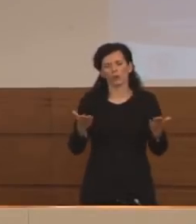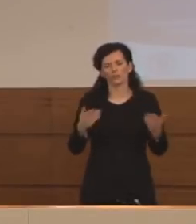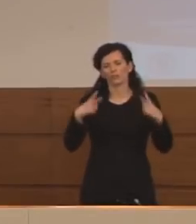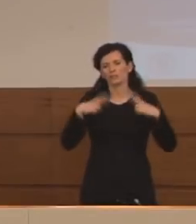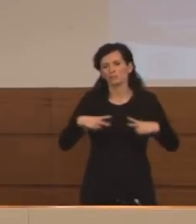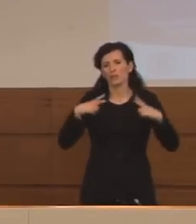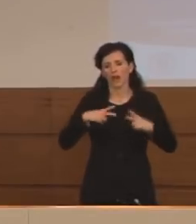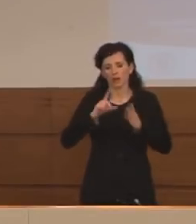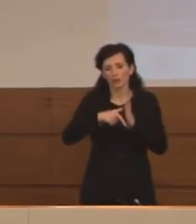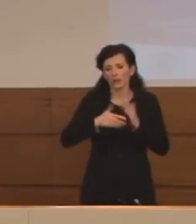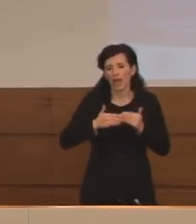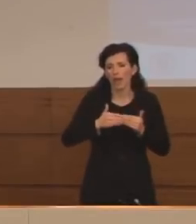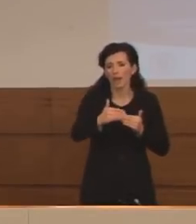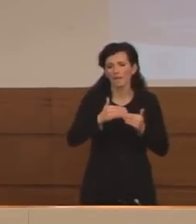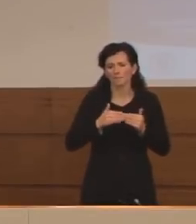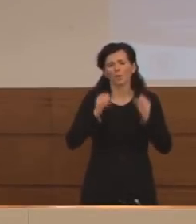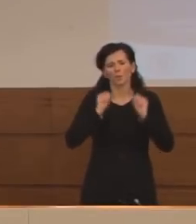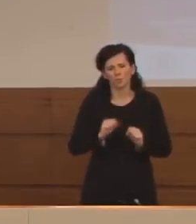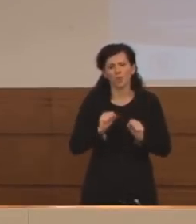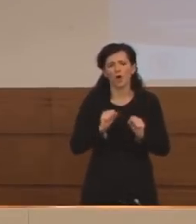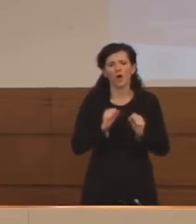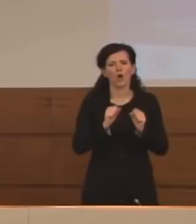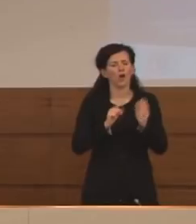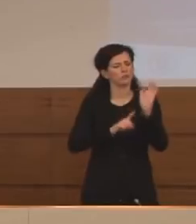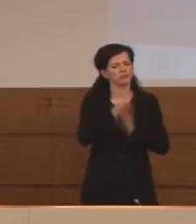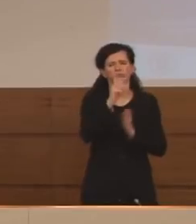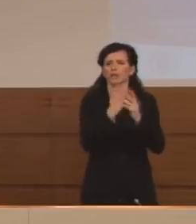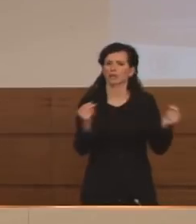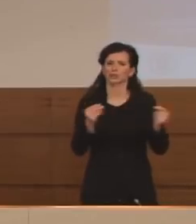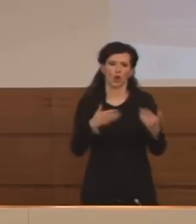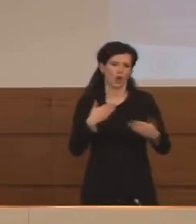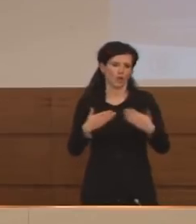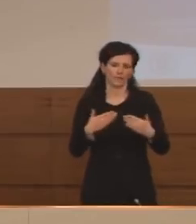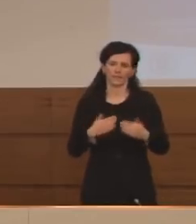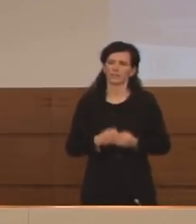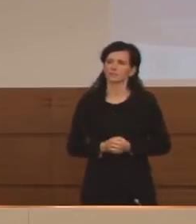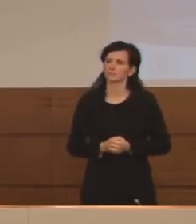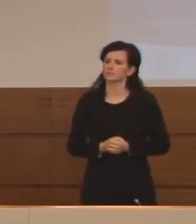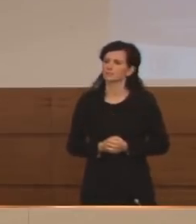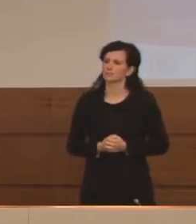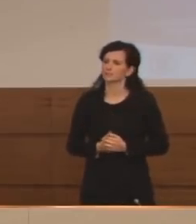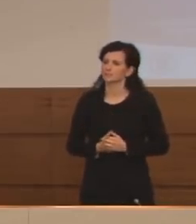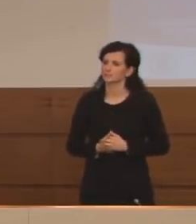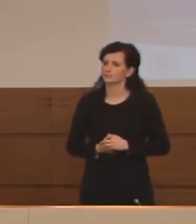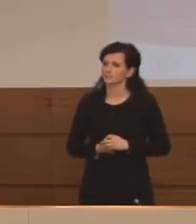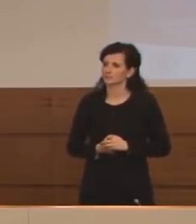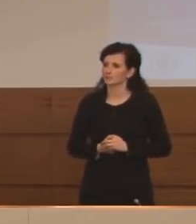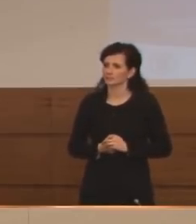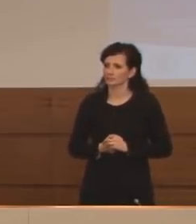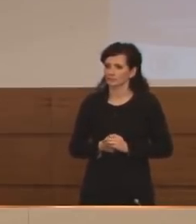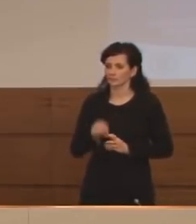E mi auguro che quanto prima ci possa essere la completa soluzione della questione. Buonasera, Lorenzo De Cicco de Il Messaggero.